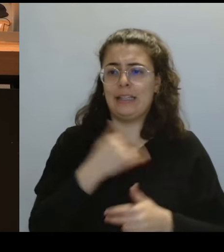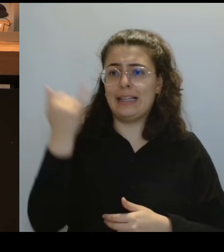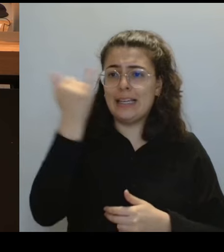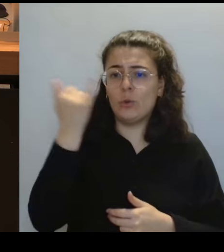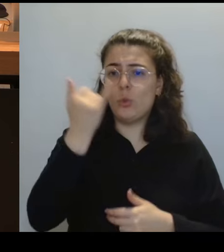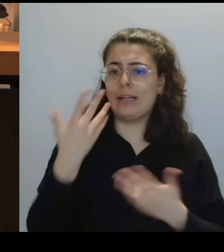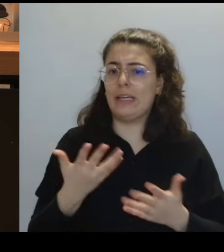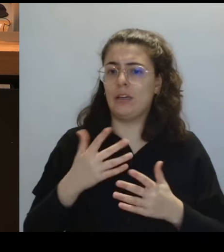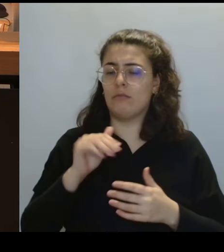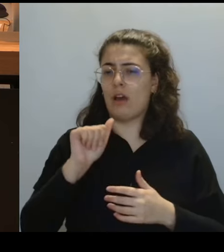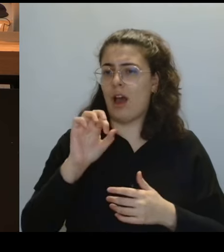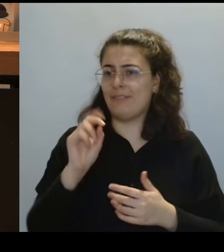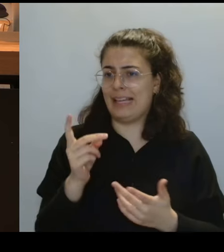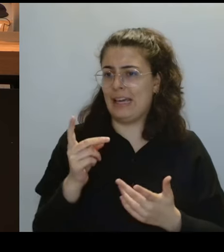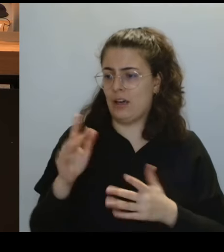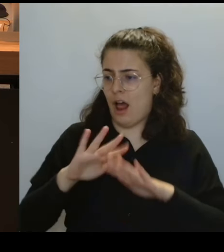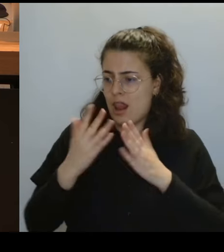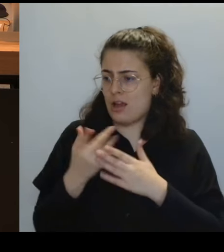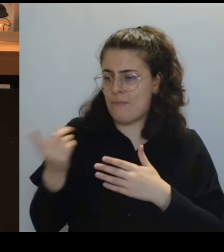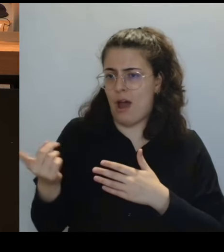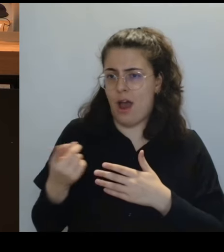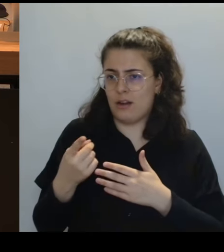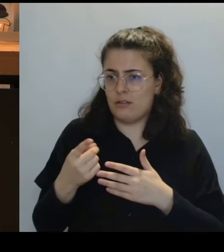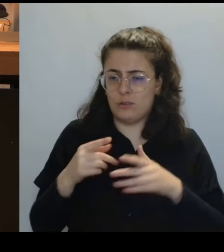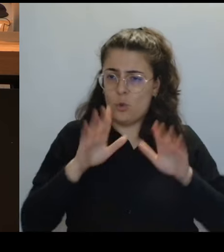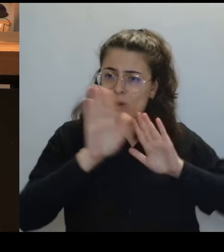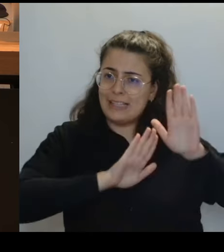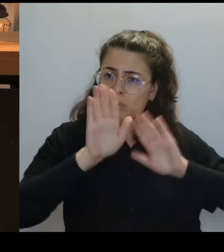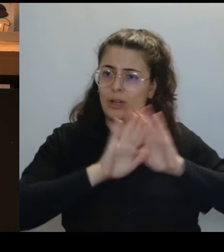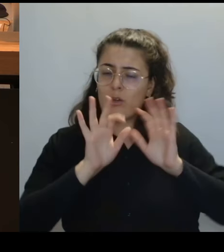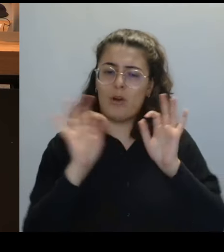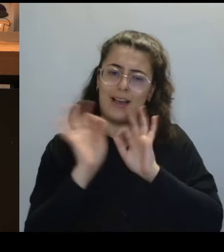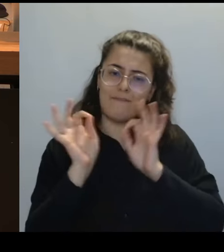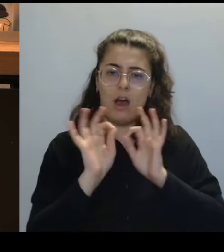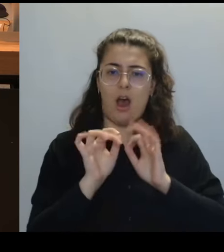Demokratie und sie ist spürbar und real für alle Menschen, die